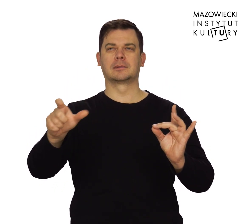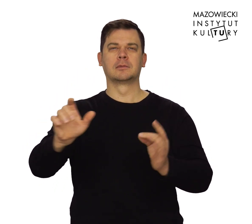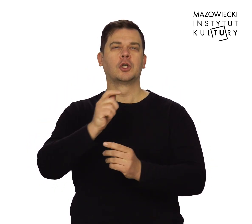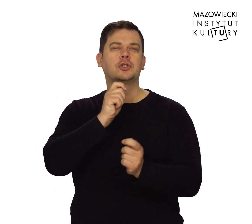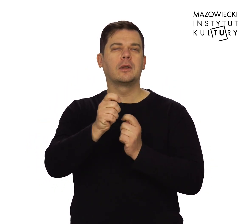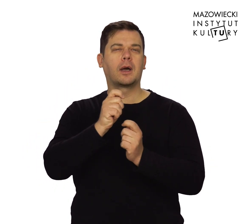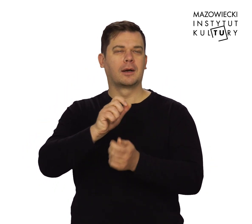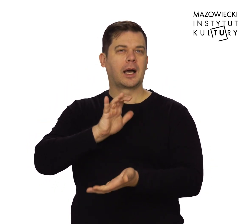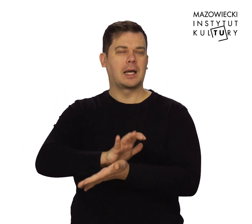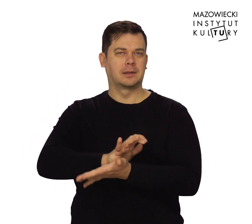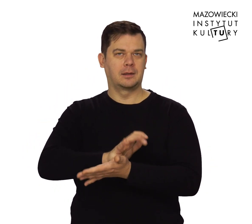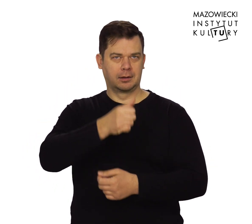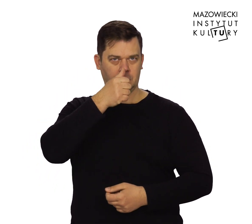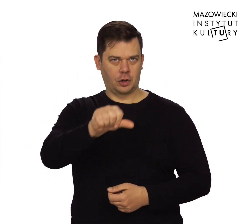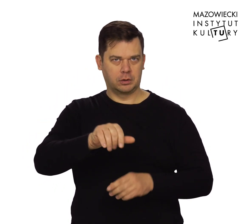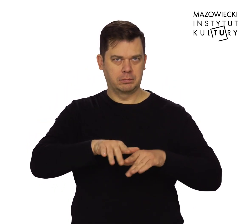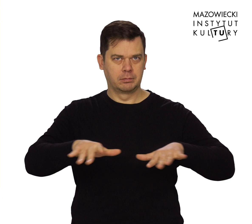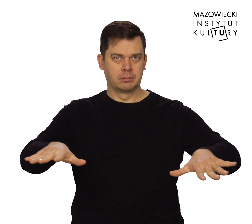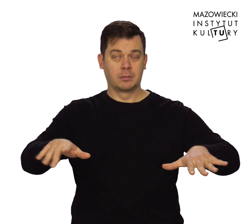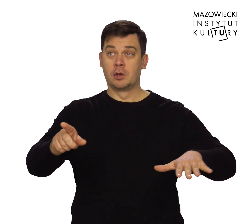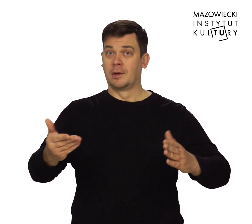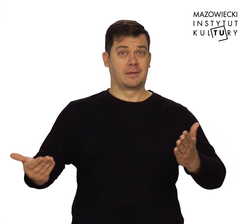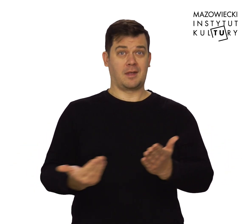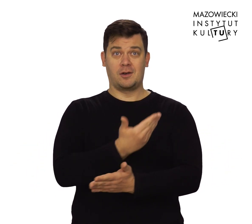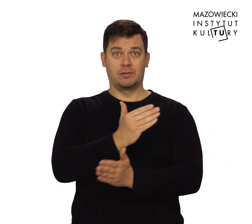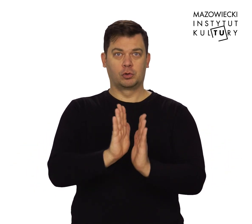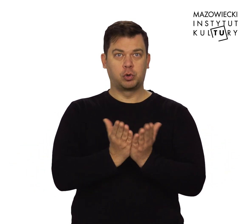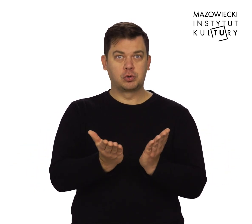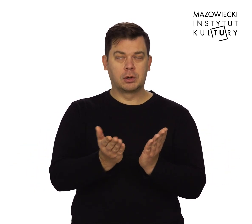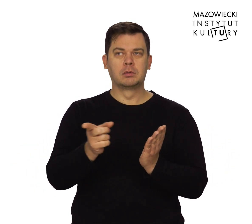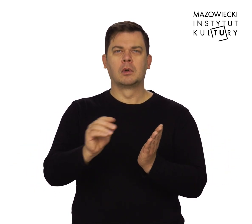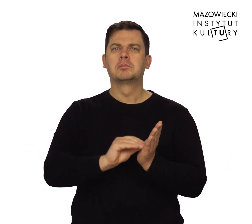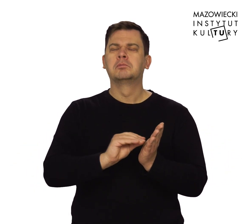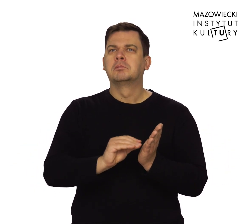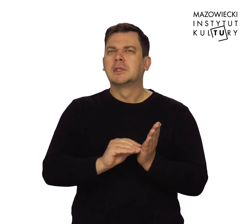dziennikarką „Tygodnika Powszechnego”. W swojej najnowszej książce Anna Goc